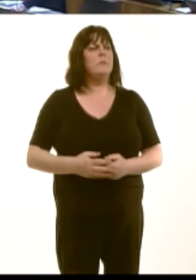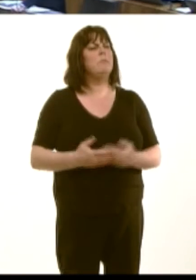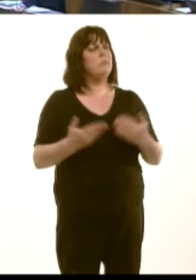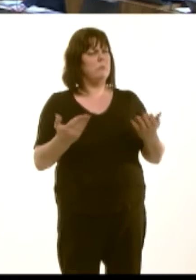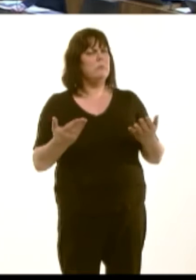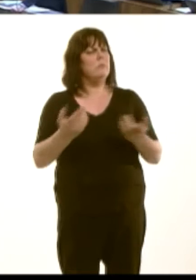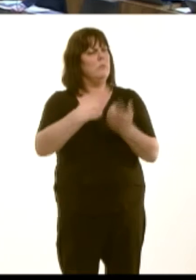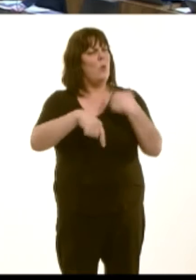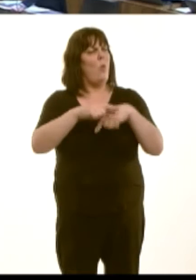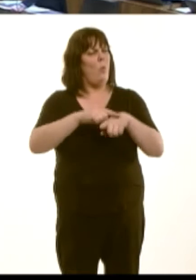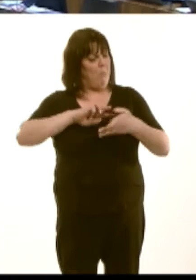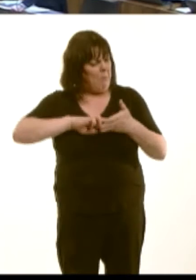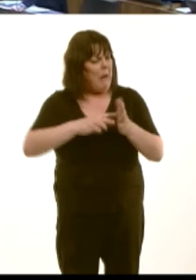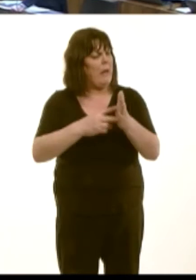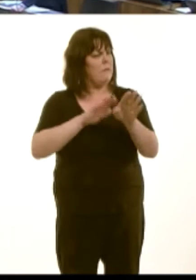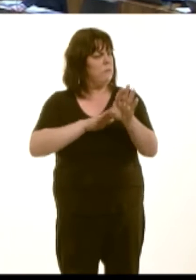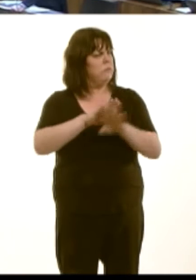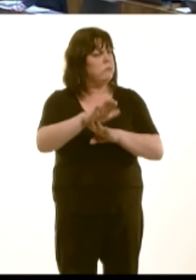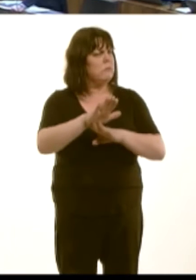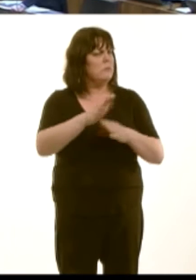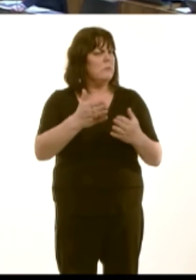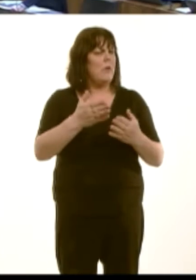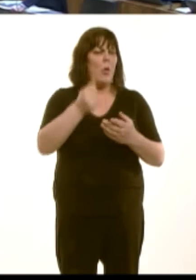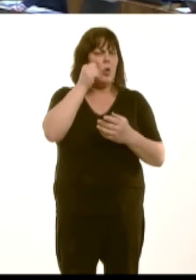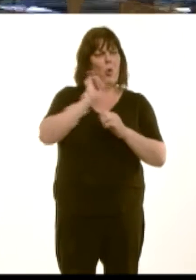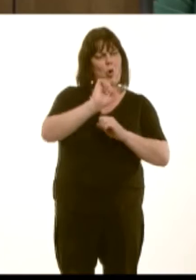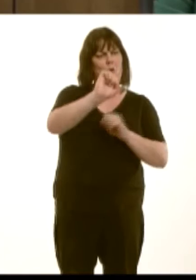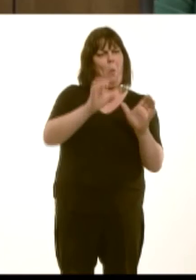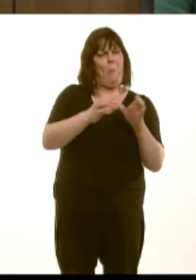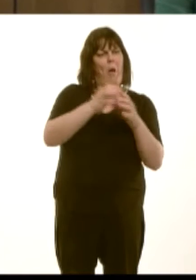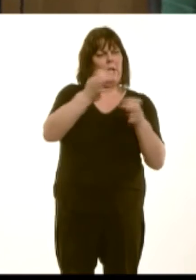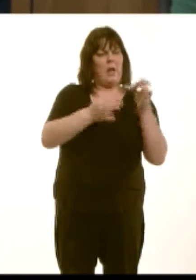Rydym niín moyn sicrhau, wrth gwrs, fod pobl yn gallu cael triniaeth mor agos ag syín